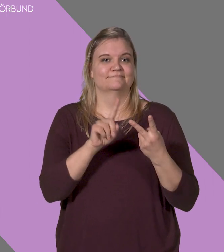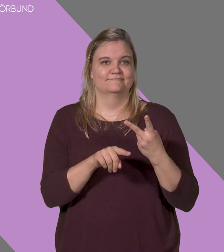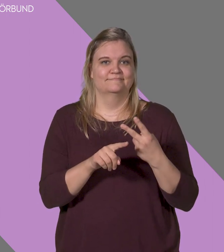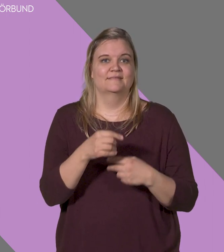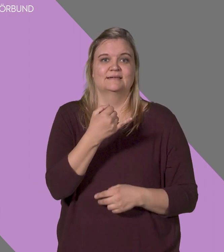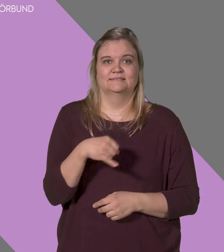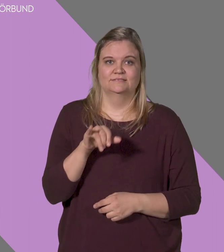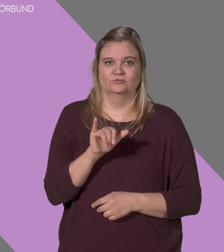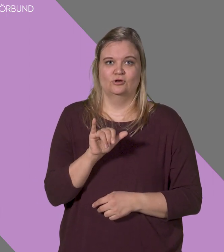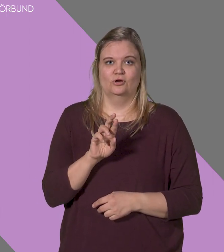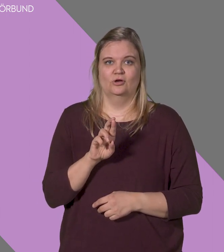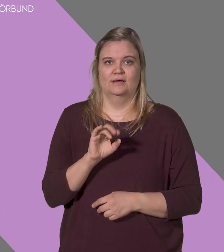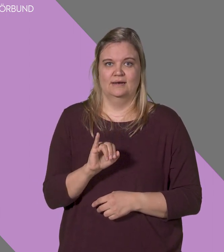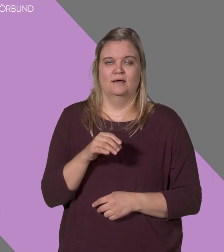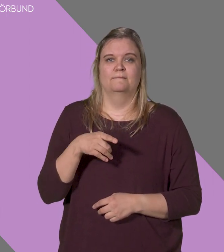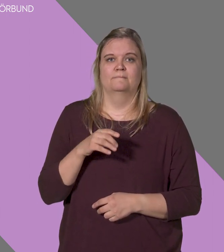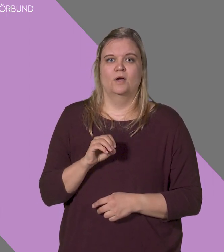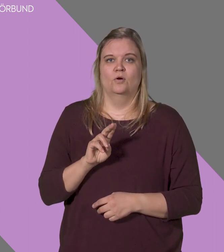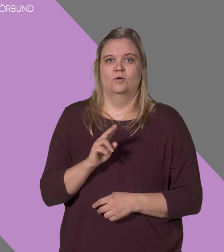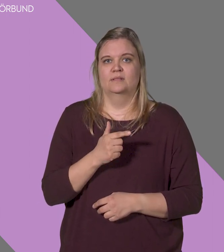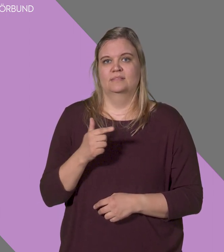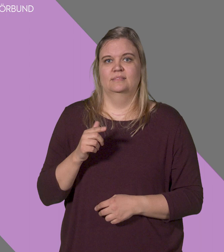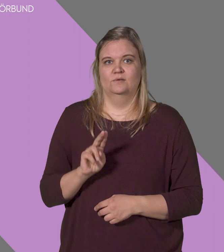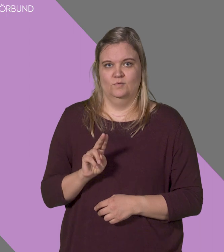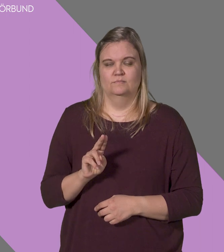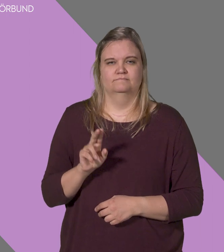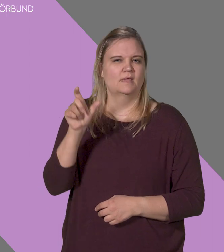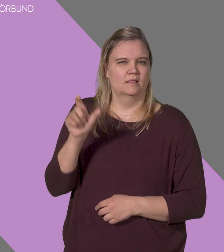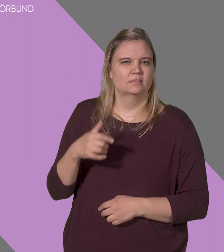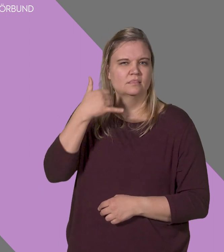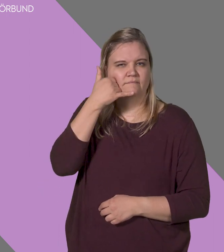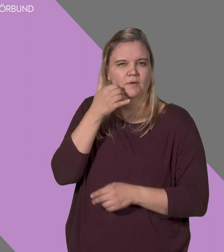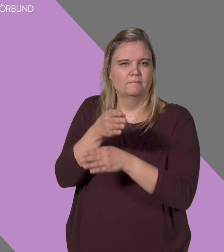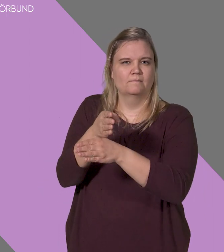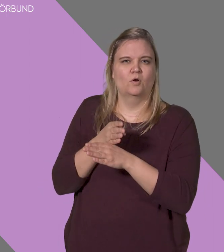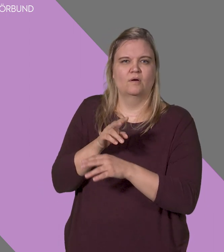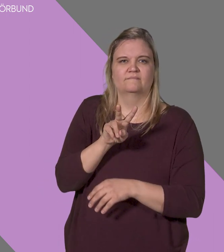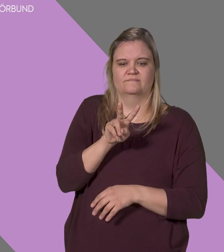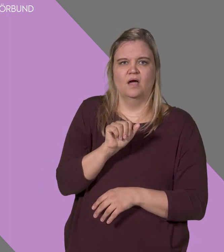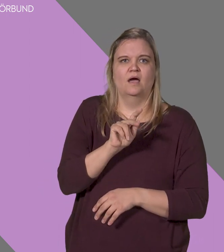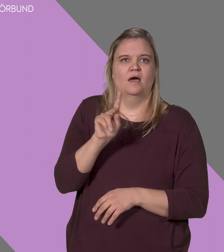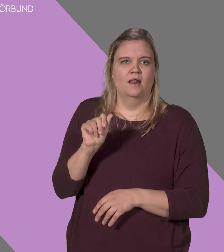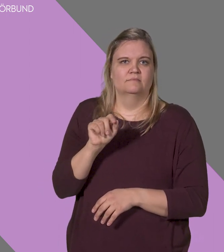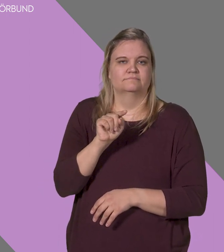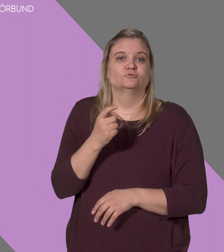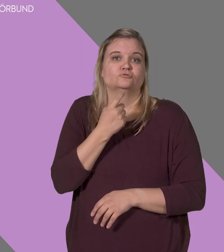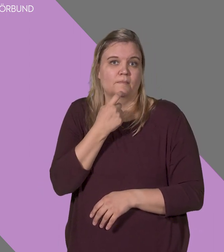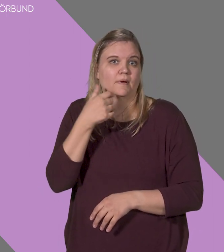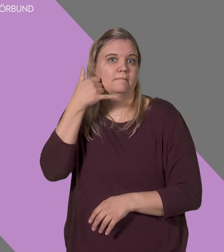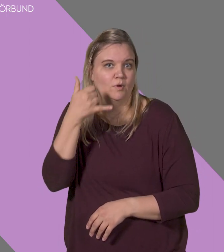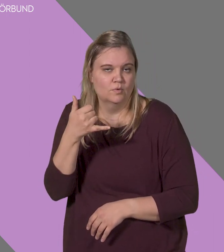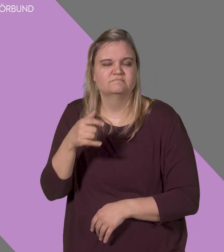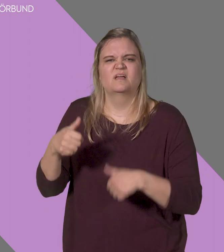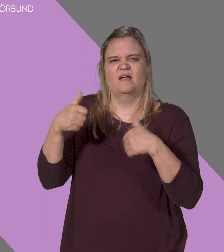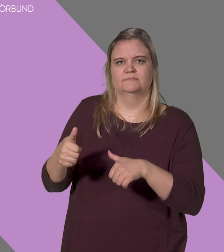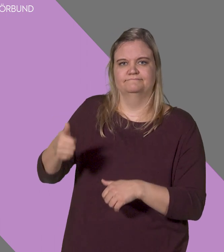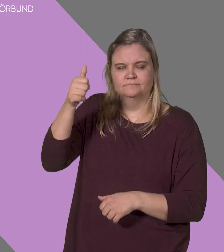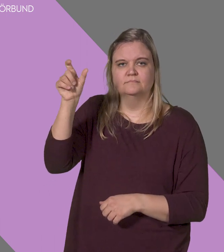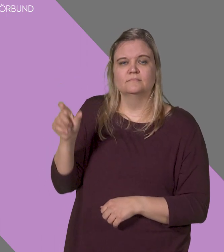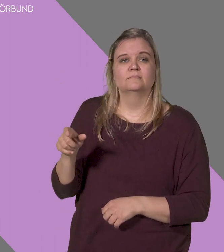Jyri Pouttu, affärsdirektör för telefonbolaget Vakka-Suomen Puhelin, -